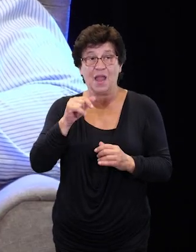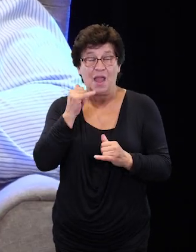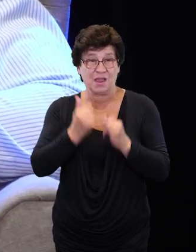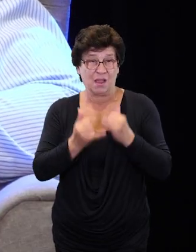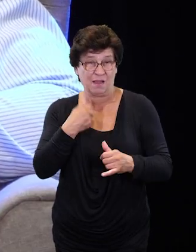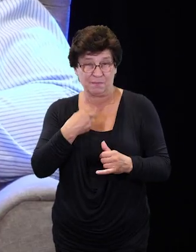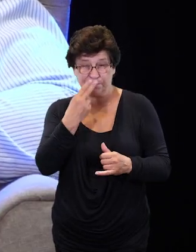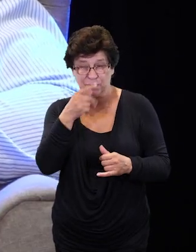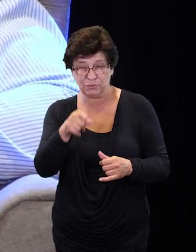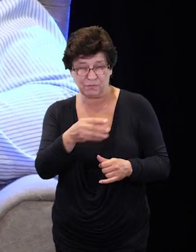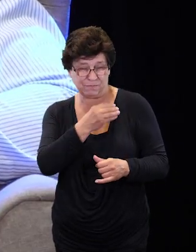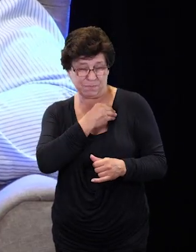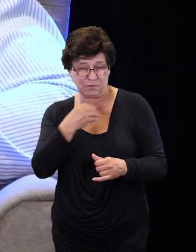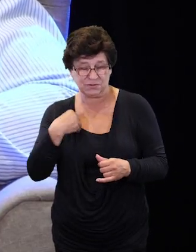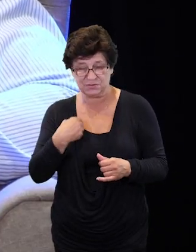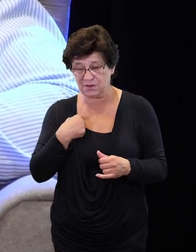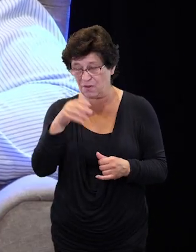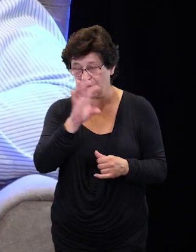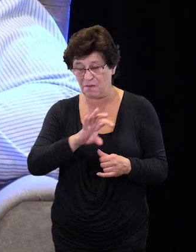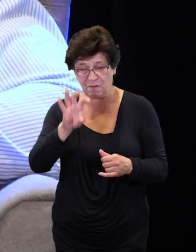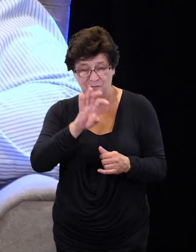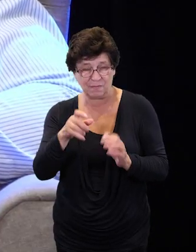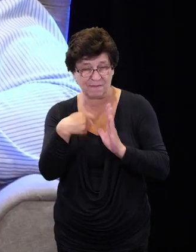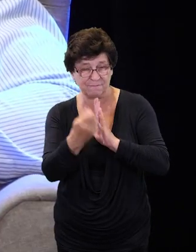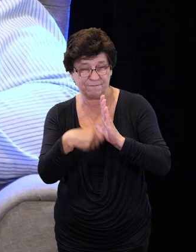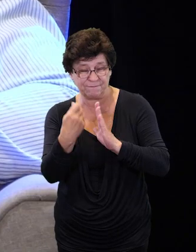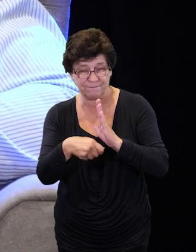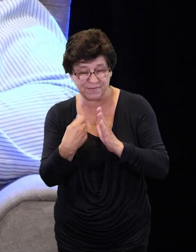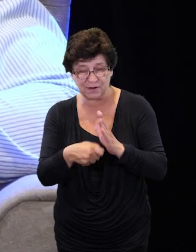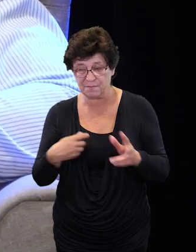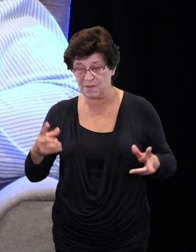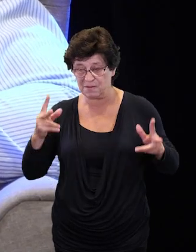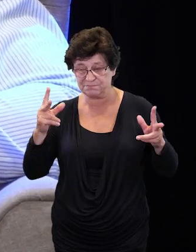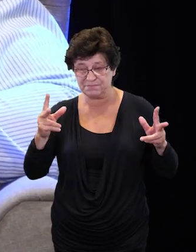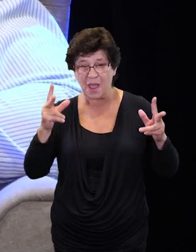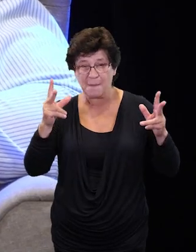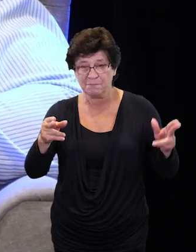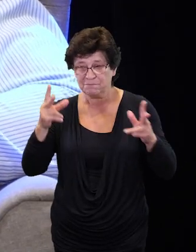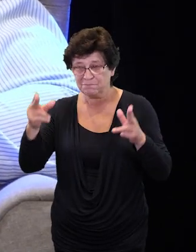bohaterowie są totalnie wyjęci jak z teatru zamiast ze szpitala.